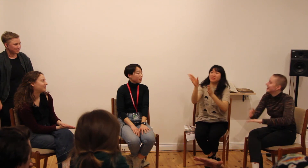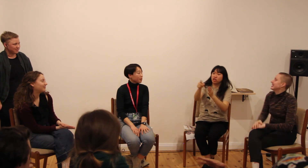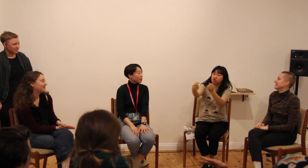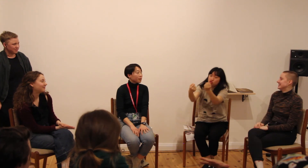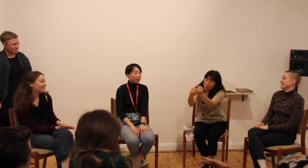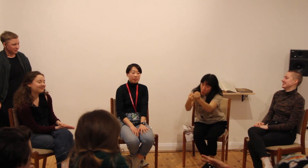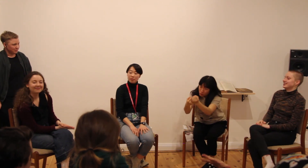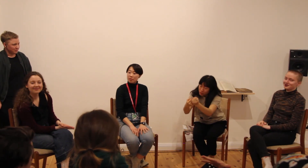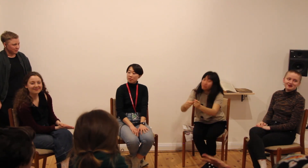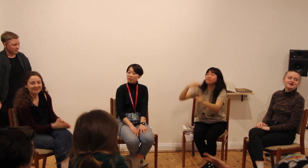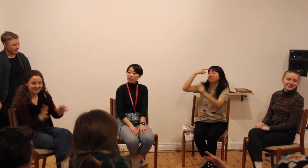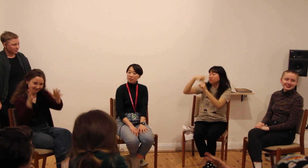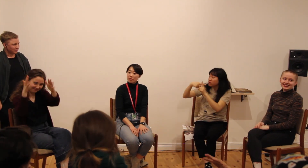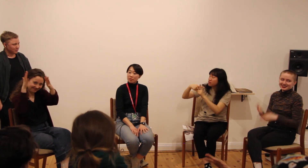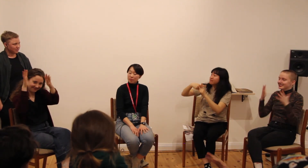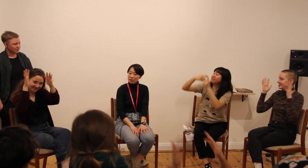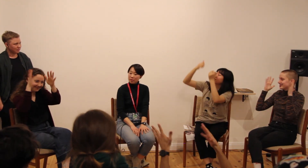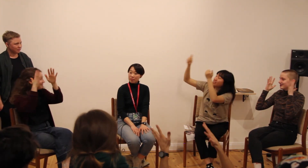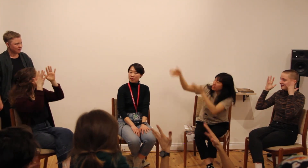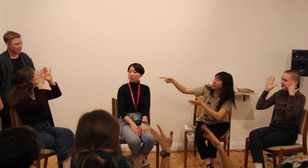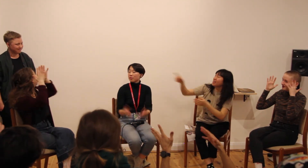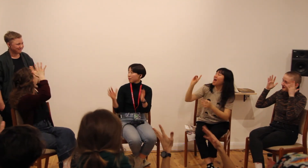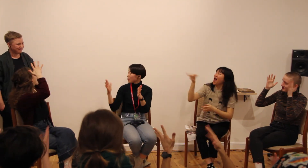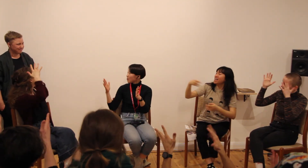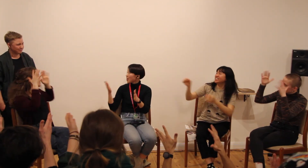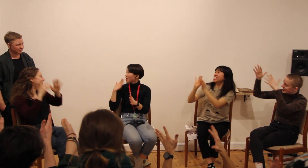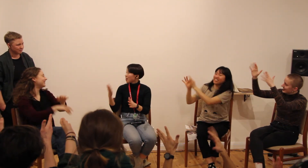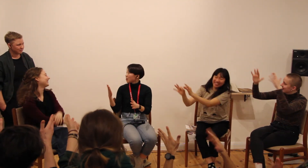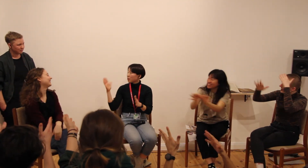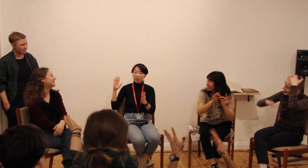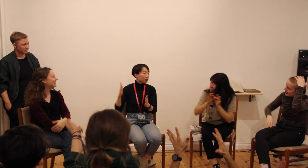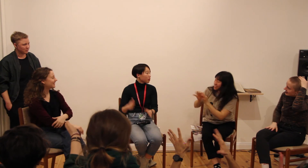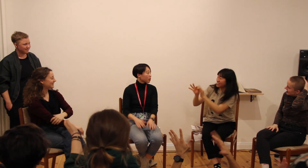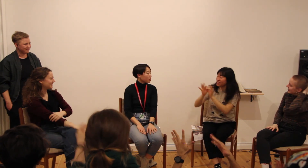Danke an die Dolmetscherinnen die heute hier sind, und an den Support. Danke auch an die dolmetschenden Hände.